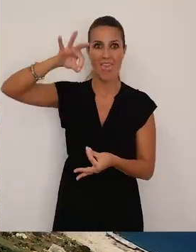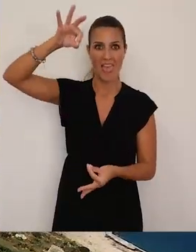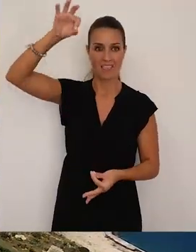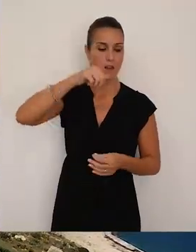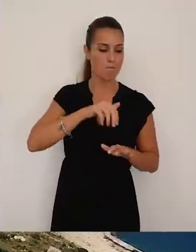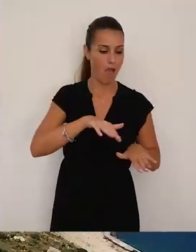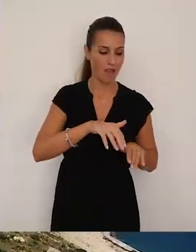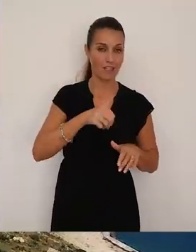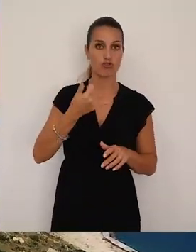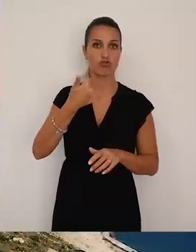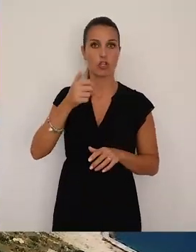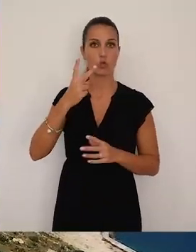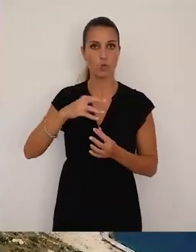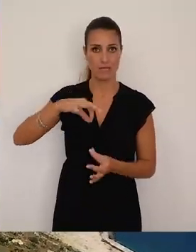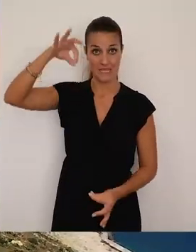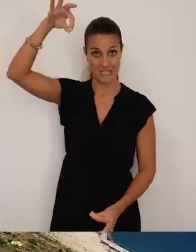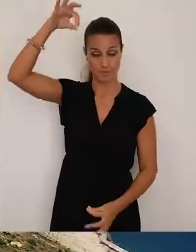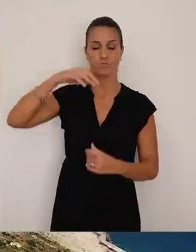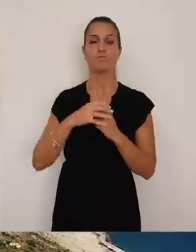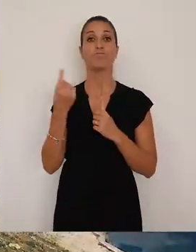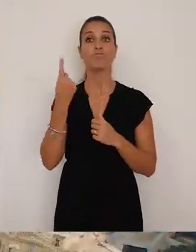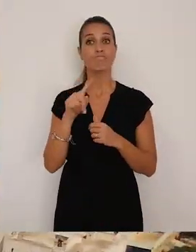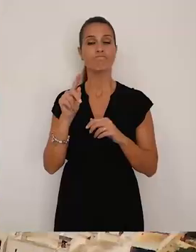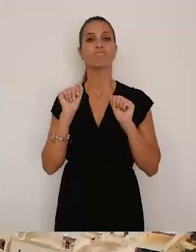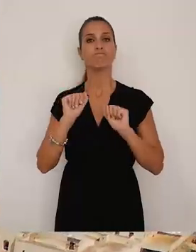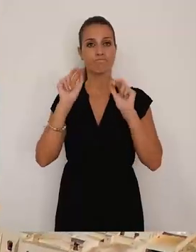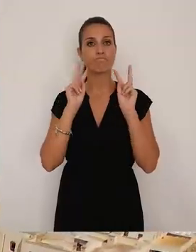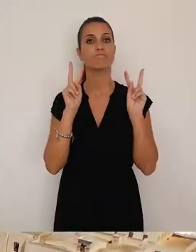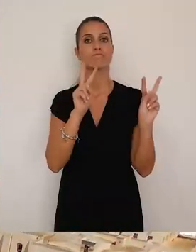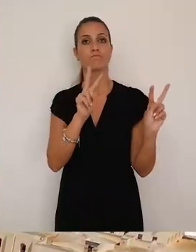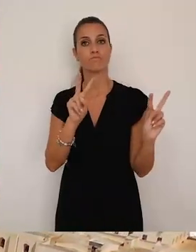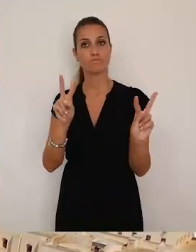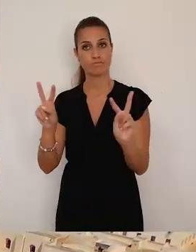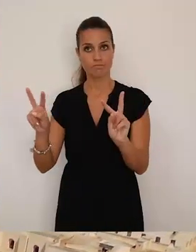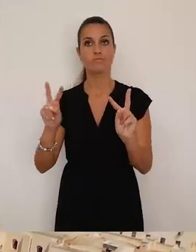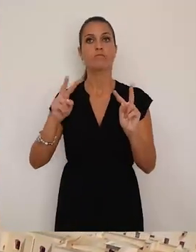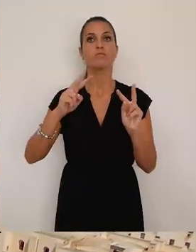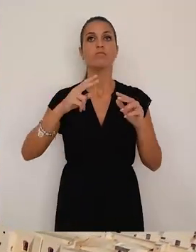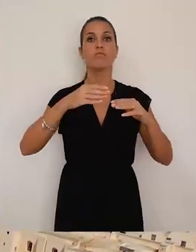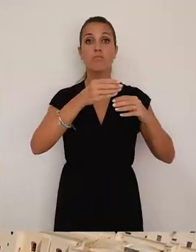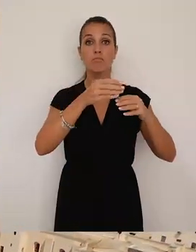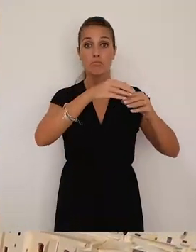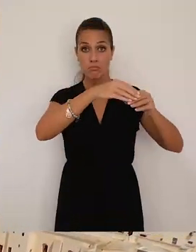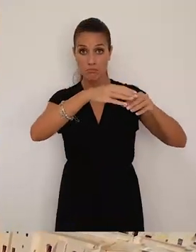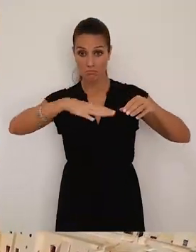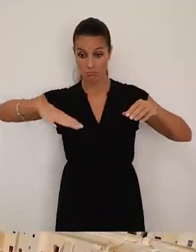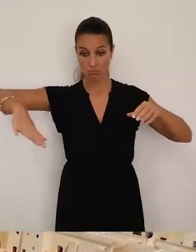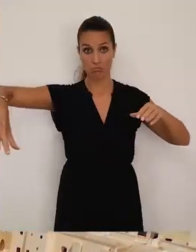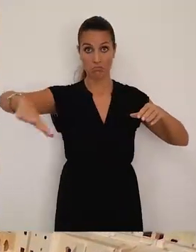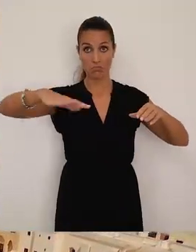a 102 metri dalle acque dello Ionio. Da qui si può godere dell’incantevole baia